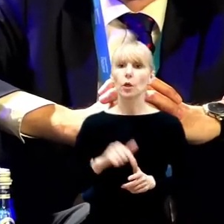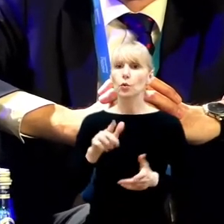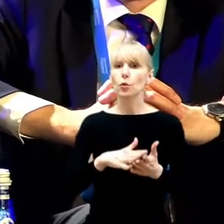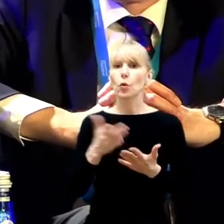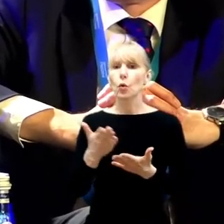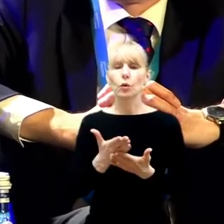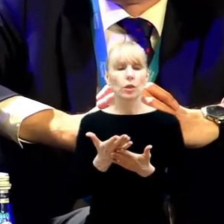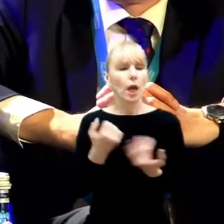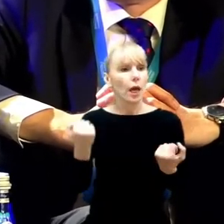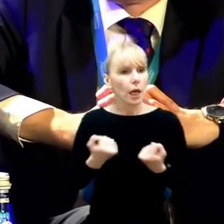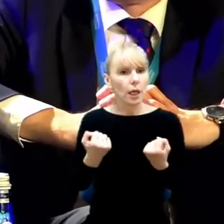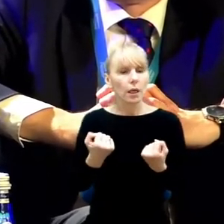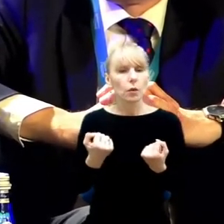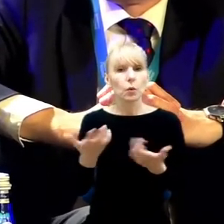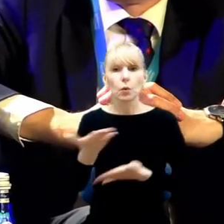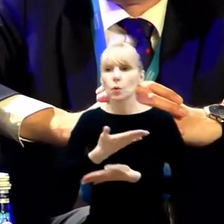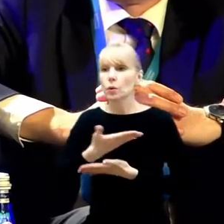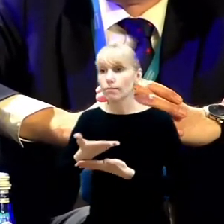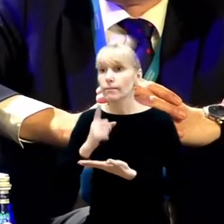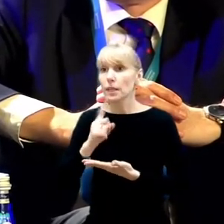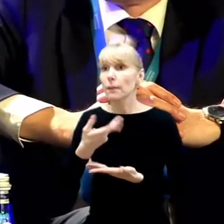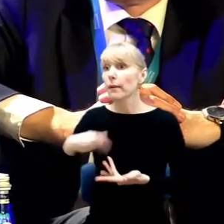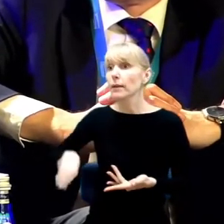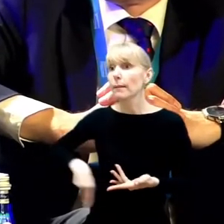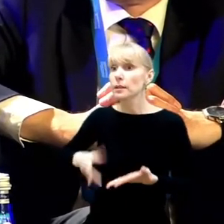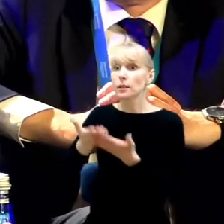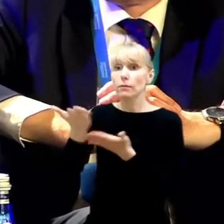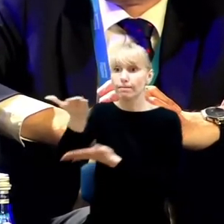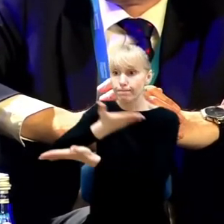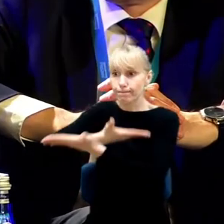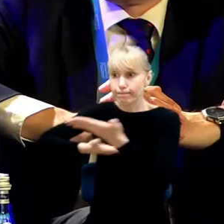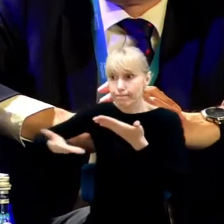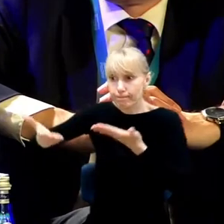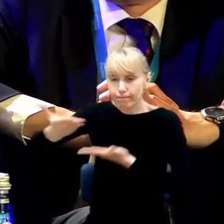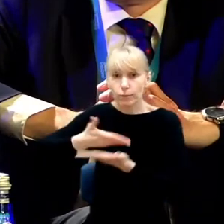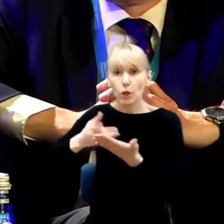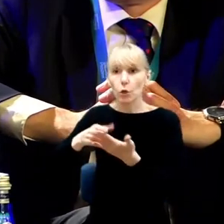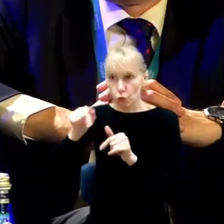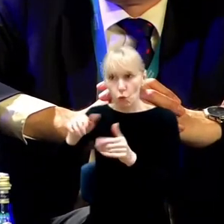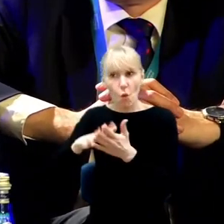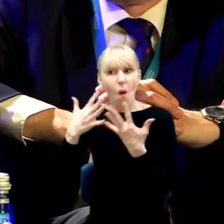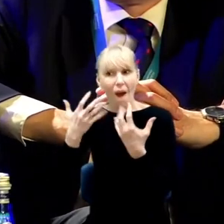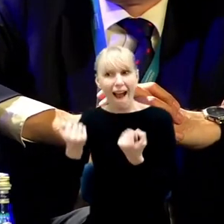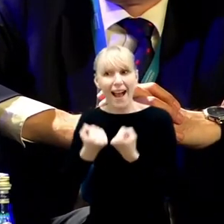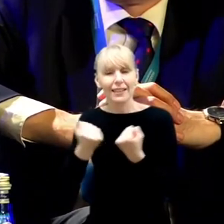i widzimy, że on bardzo aktywnie korzysta z tego, z Państwa doświadczenia.